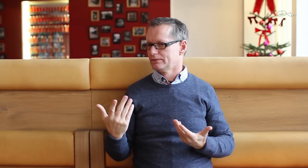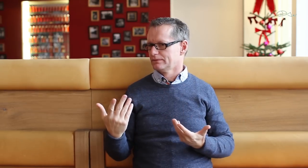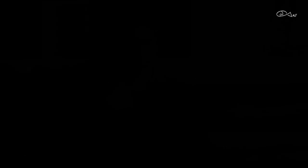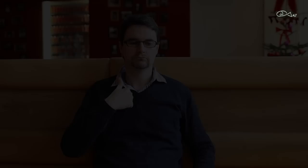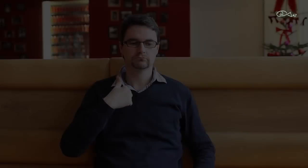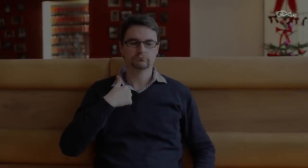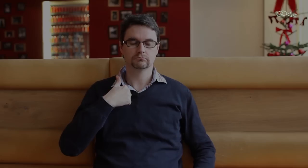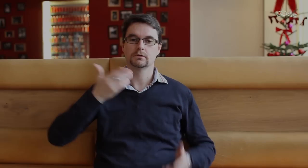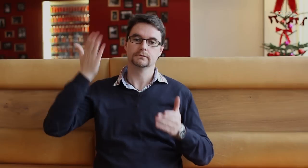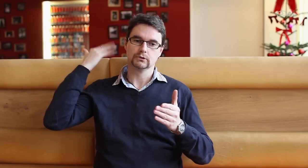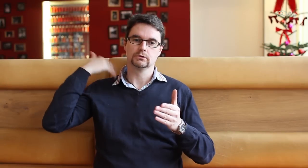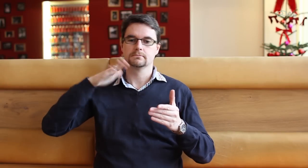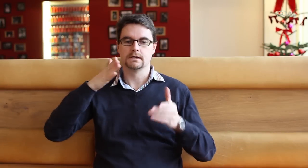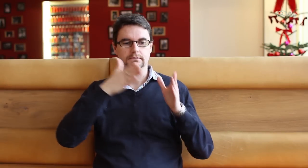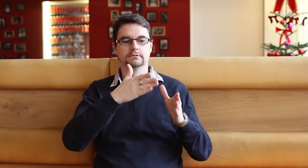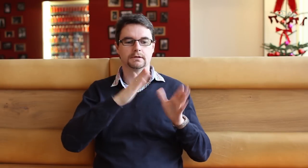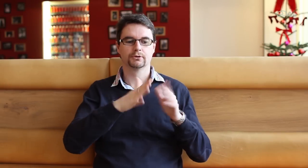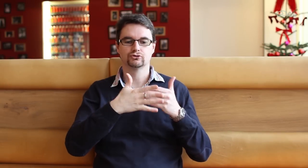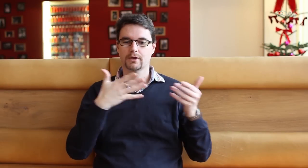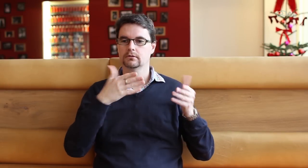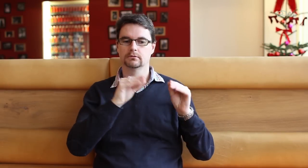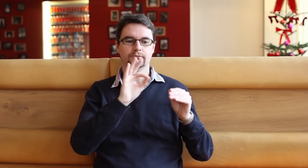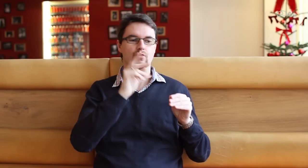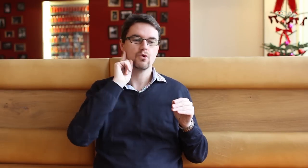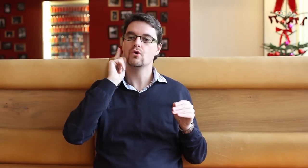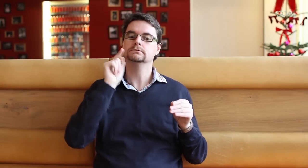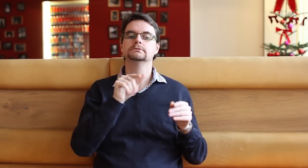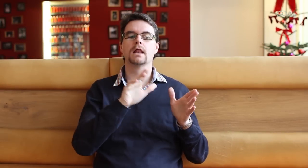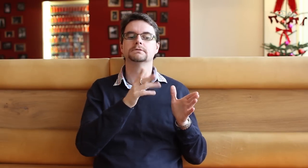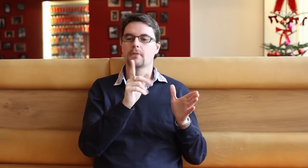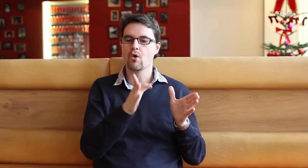Ich hab mich früher sehr auf den Gebärdensprachunterricht für Hörende konzentriert. Jetzt erweitere ich meinen Unterricht auch mit dem Thema Taubblindheit.